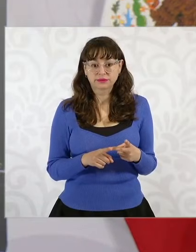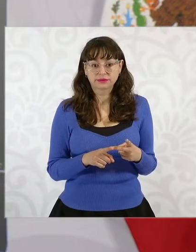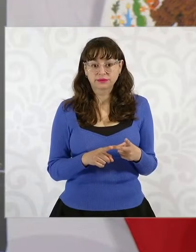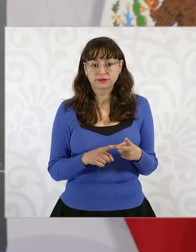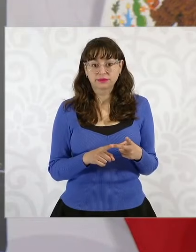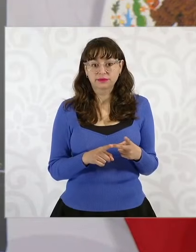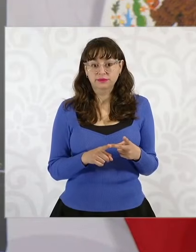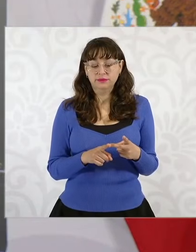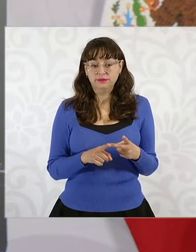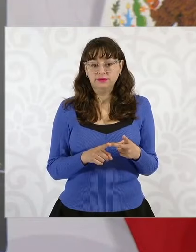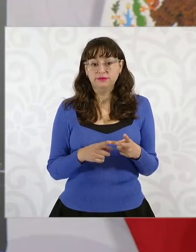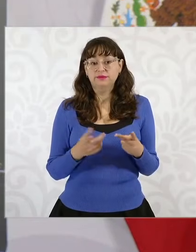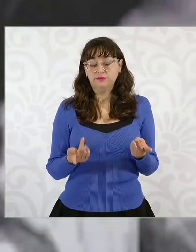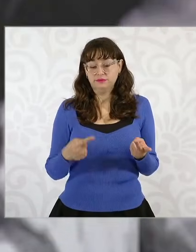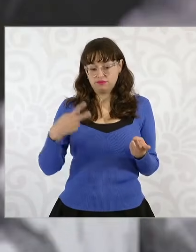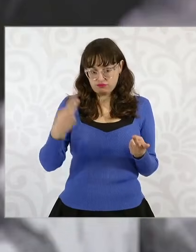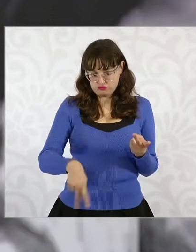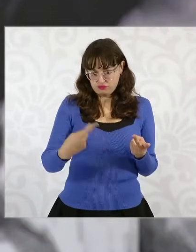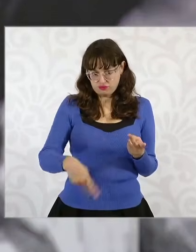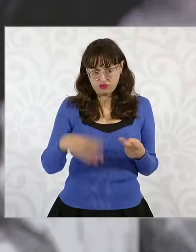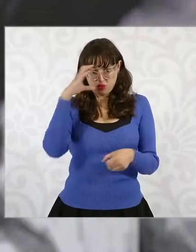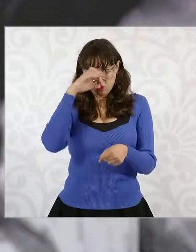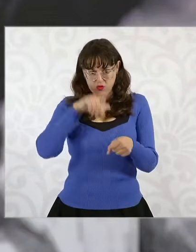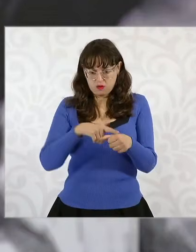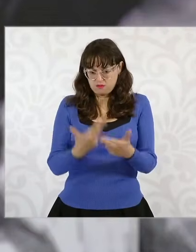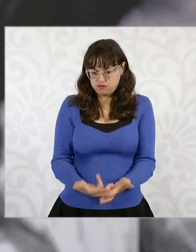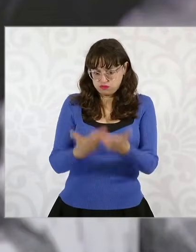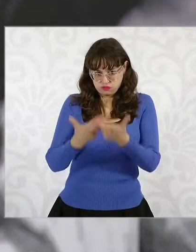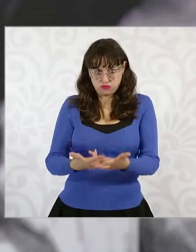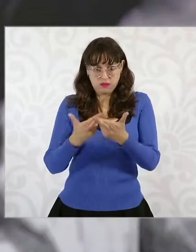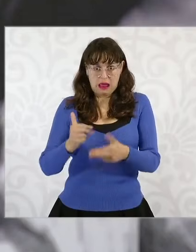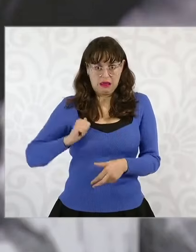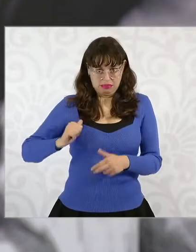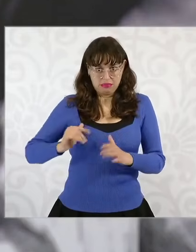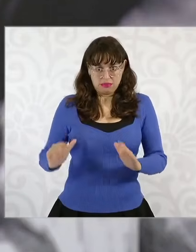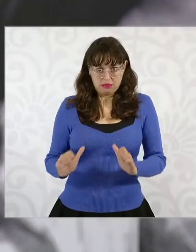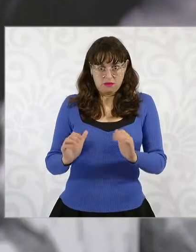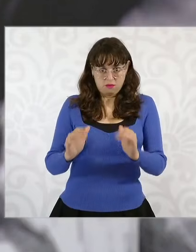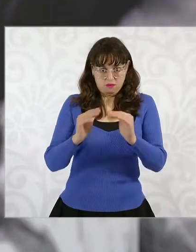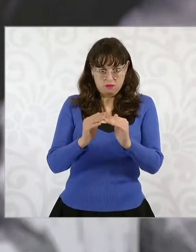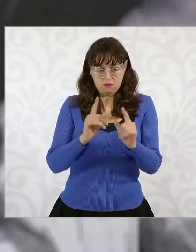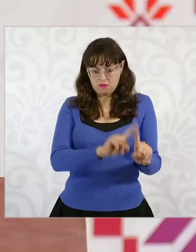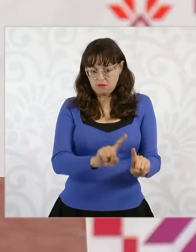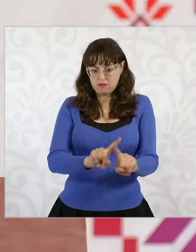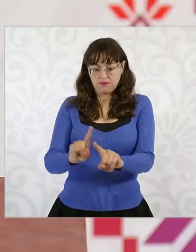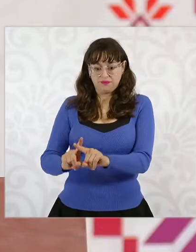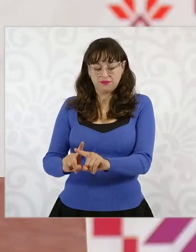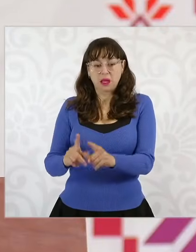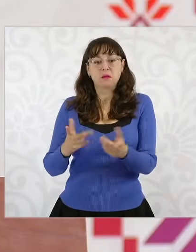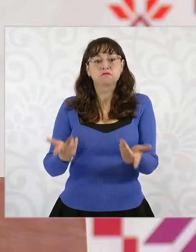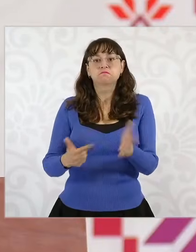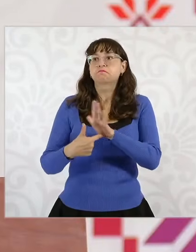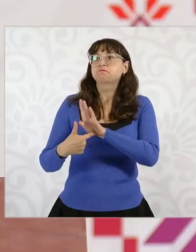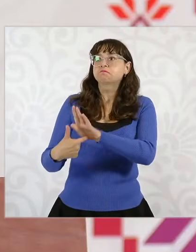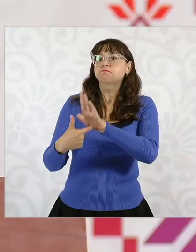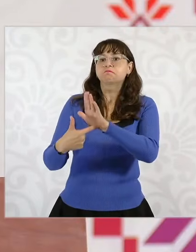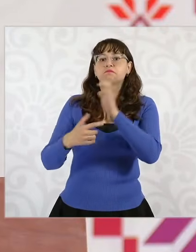en este caso del arqueológico, por supuesto, a través de las exposiciones internacionales